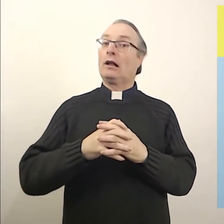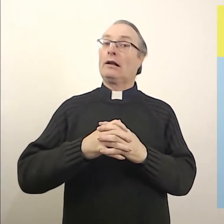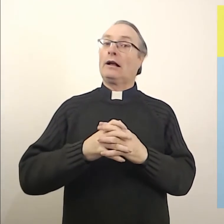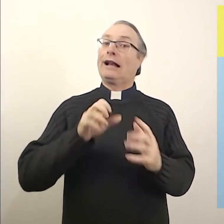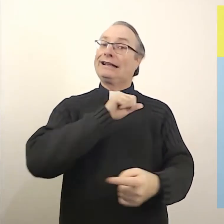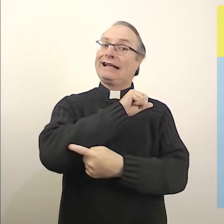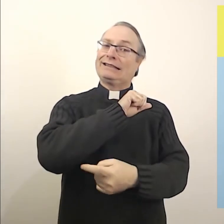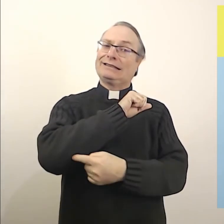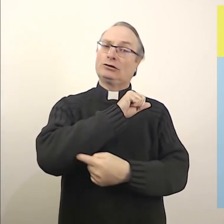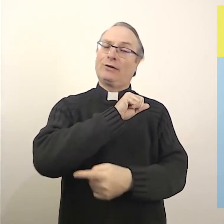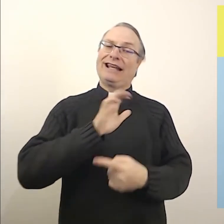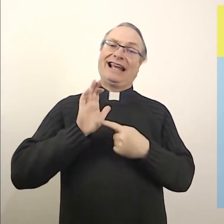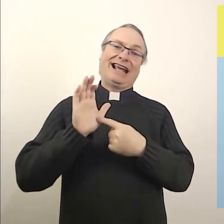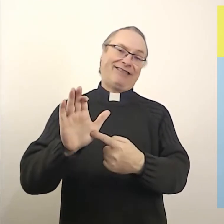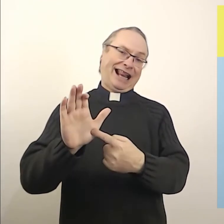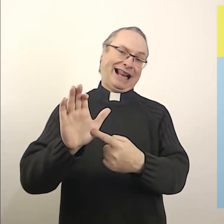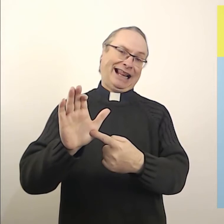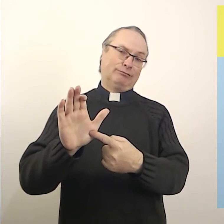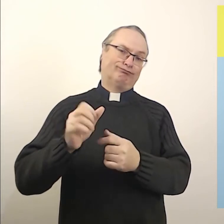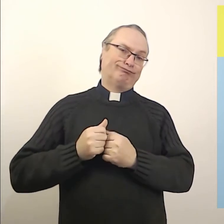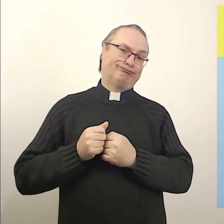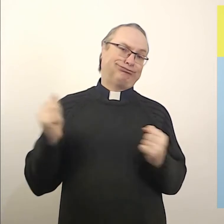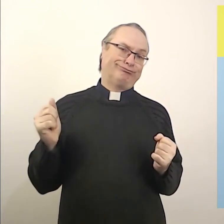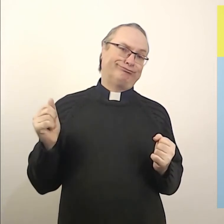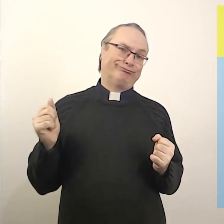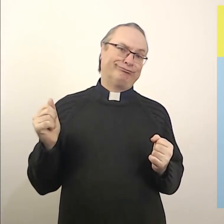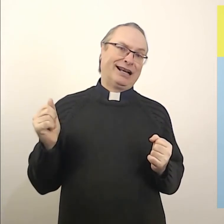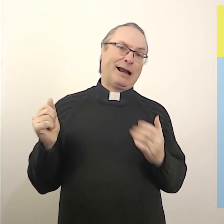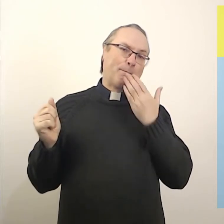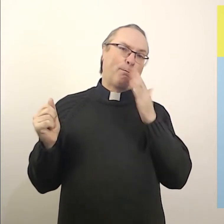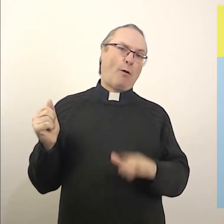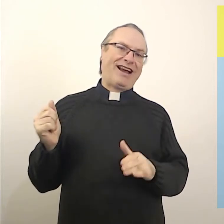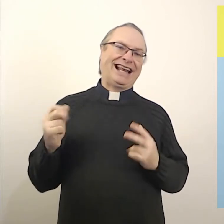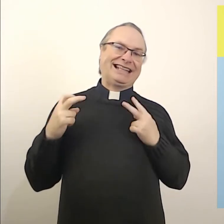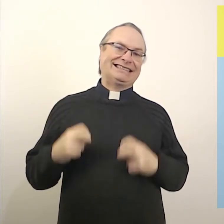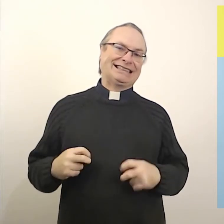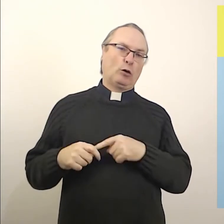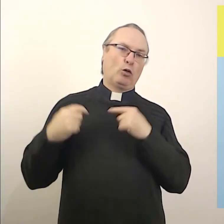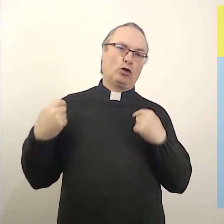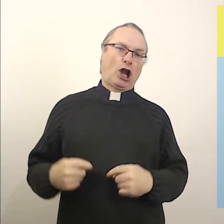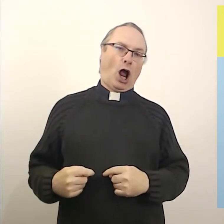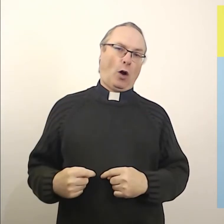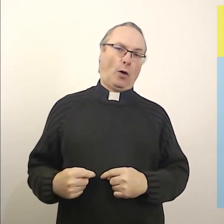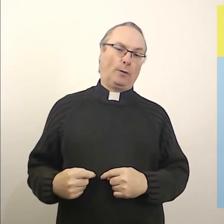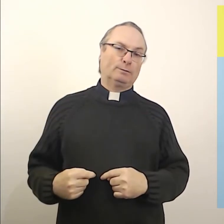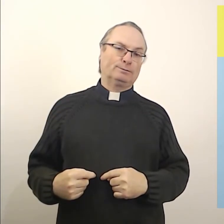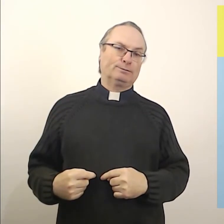La tentation révèle les mauvais désirs du cœur.